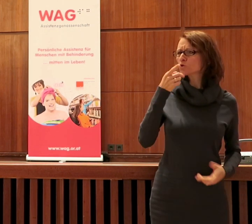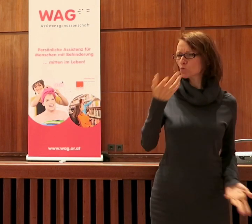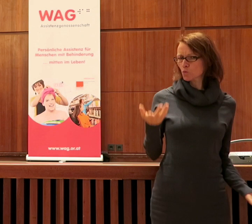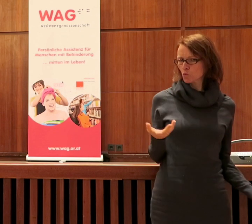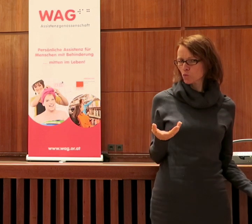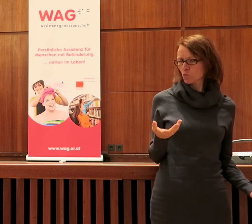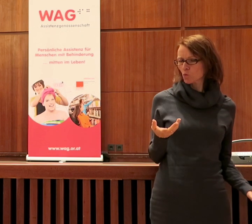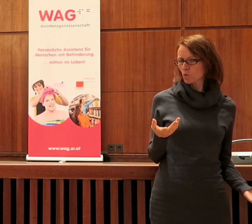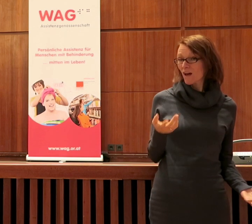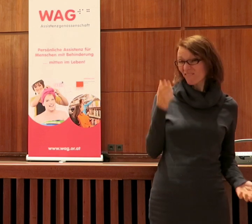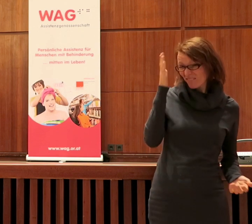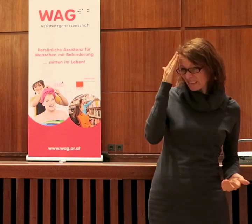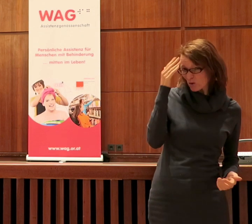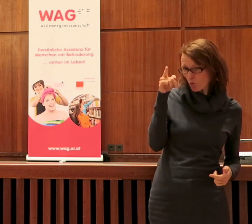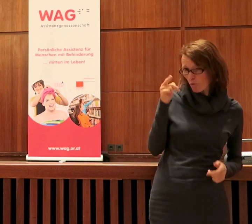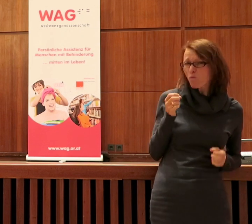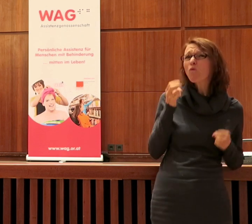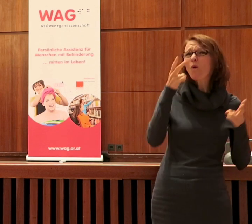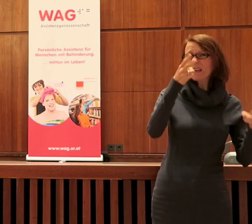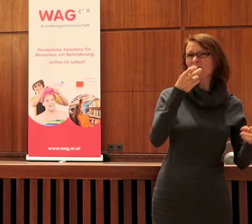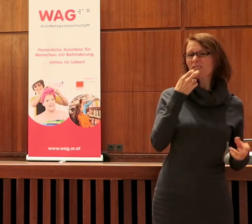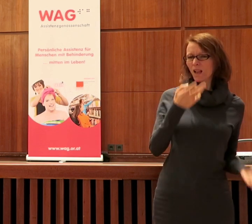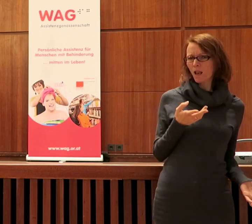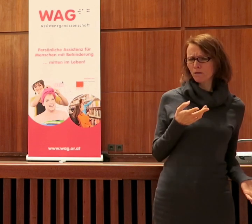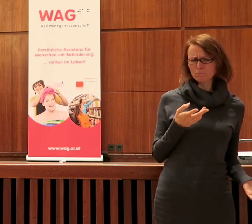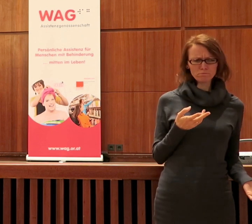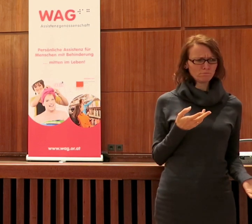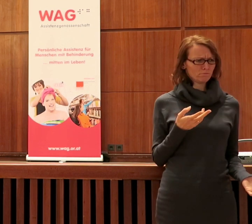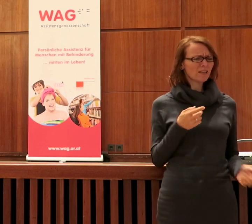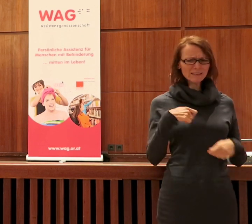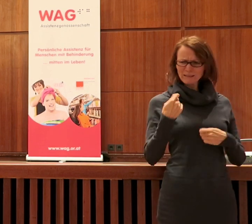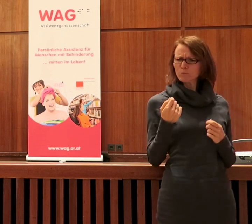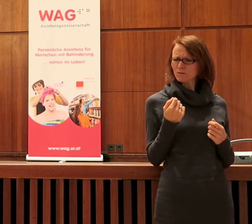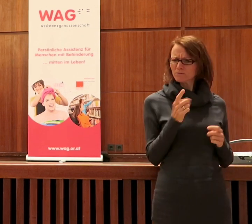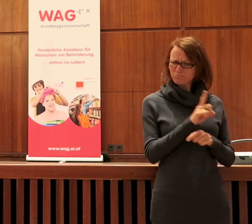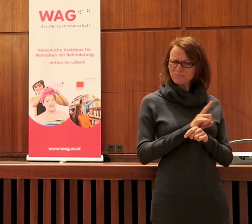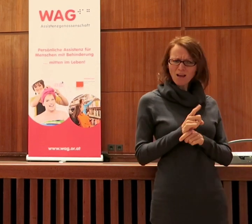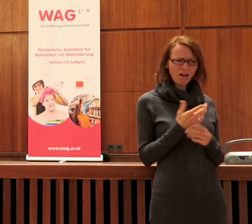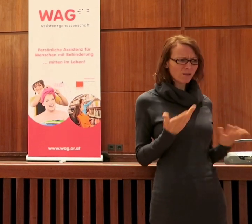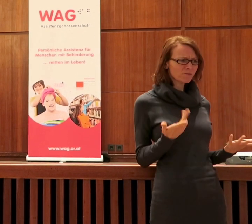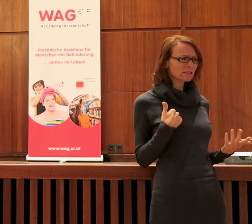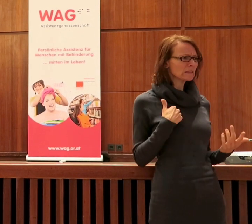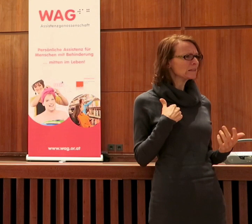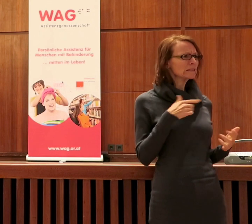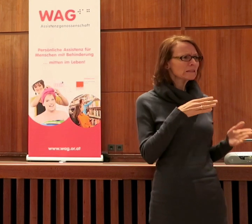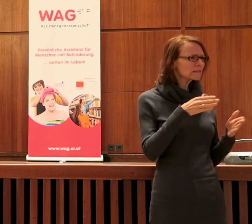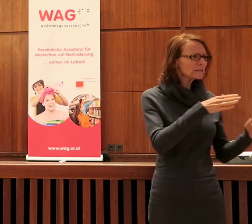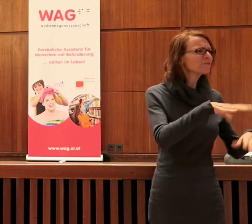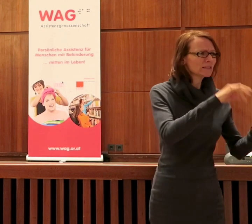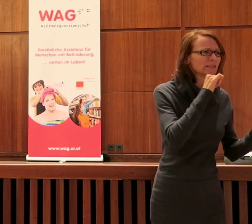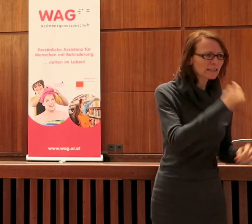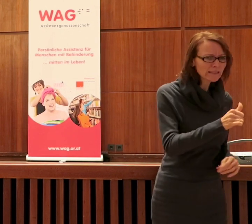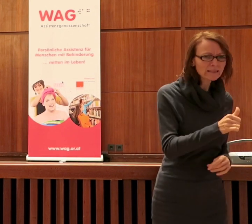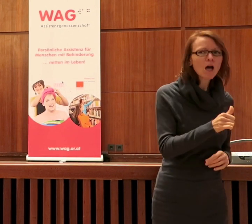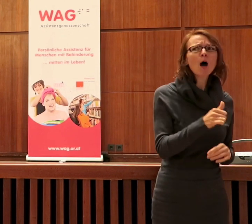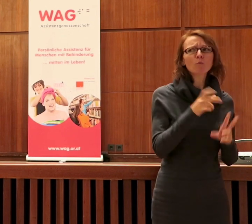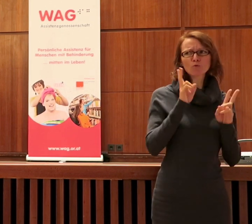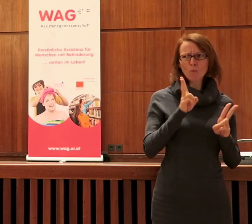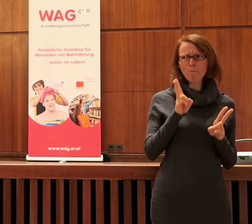WISSEN Sie eh, wo Sie hinwollen? Also es gibt Momente, da ich FIND nicht dorthin, wo ich hinwill. Aber in der Regel weiß ich schon, wo ich hinwill.